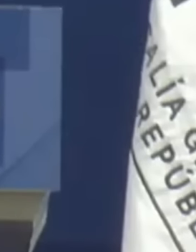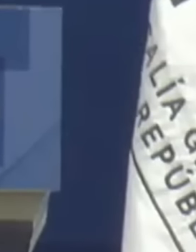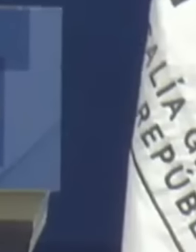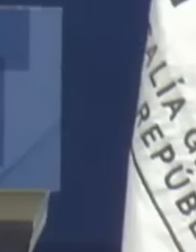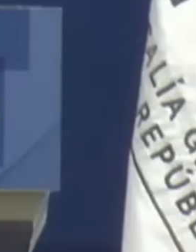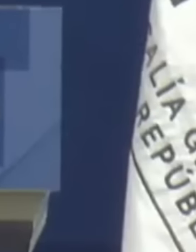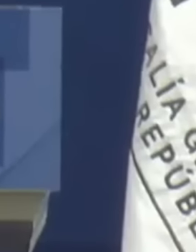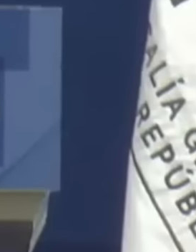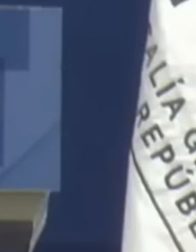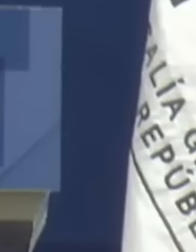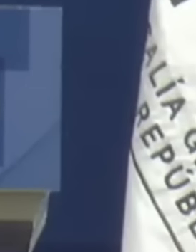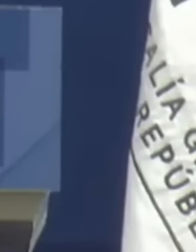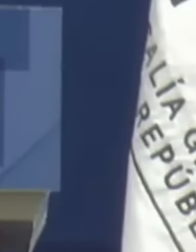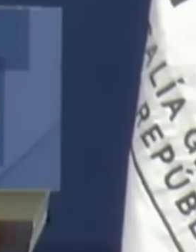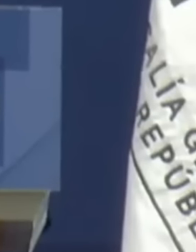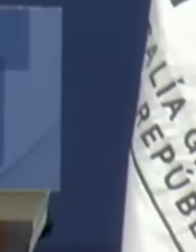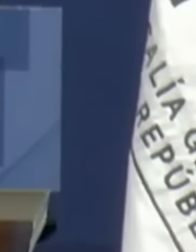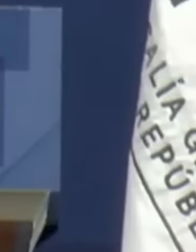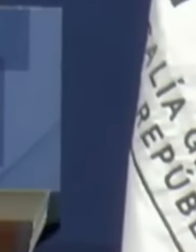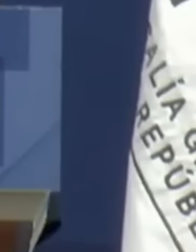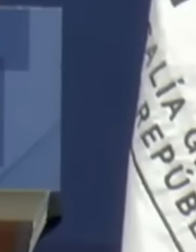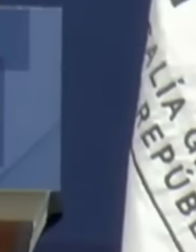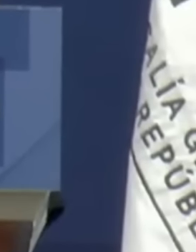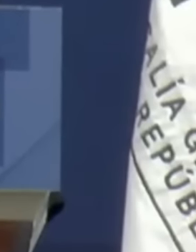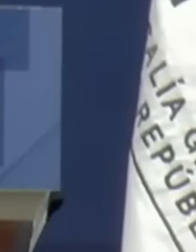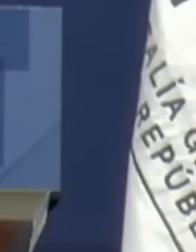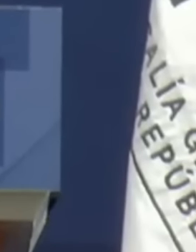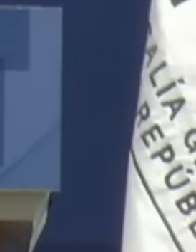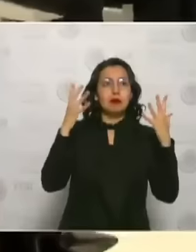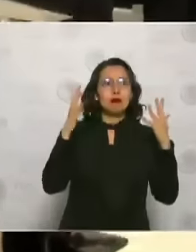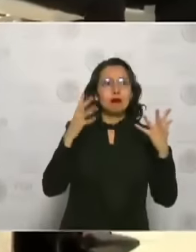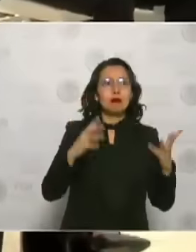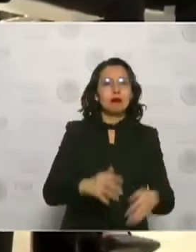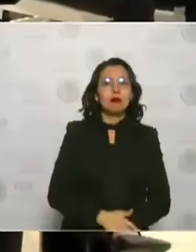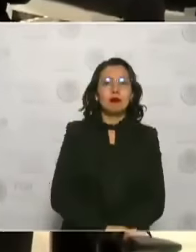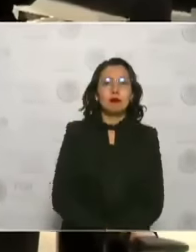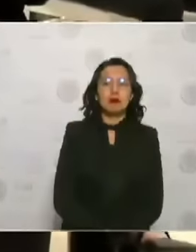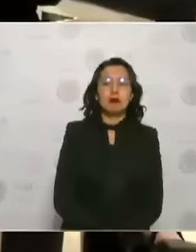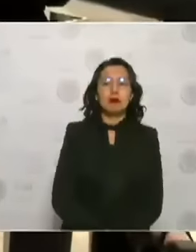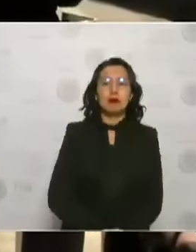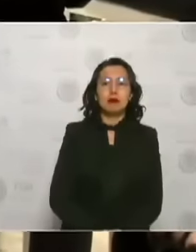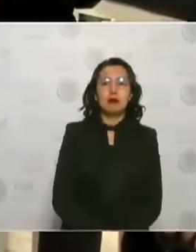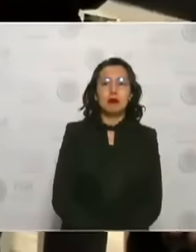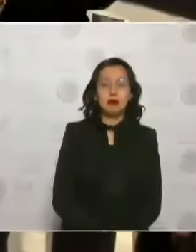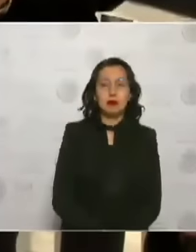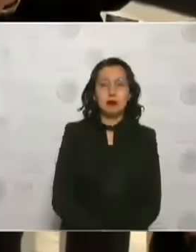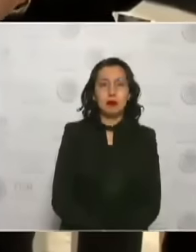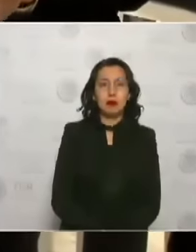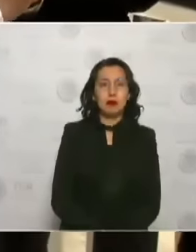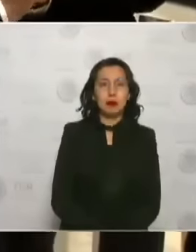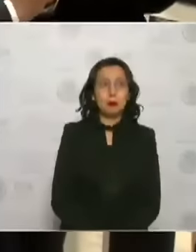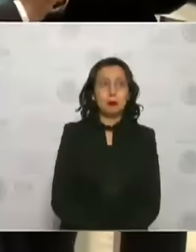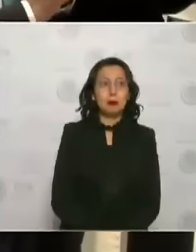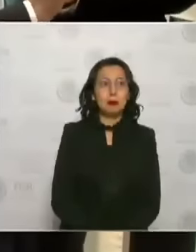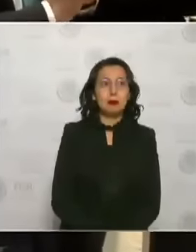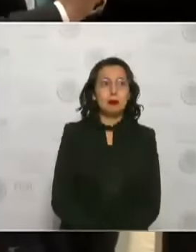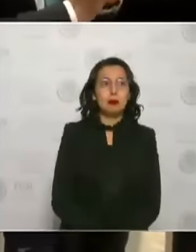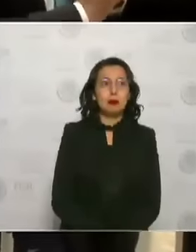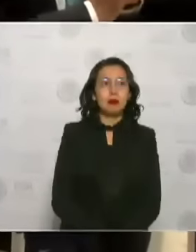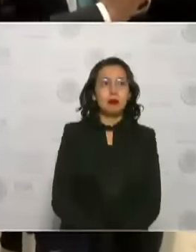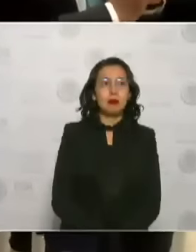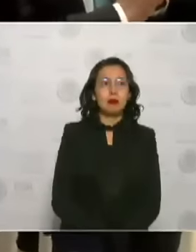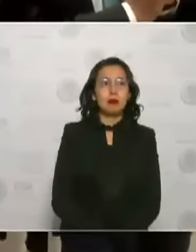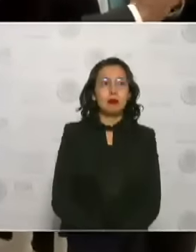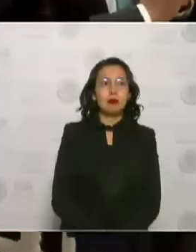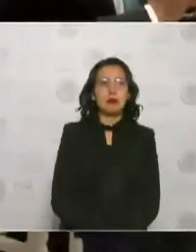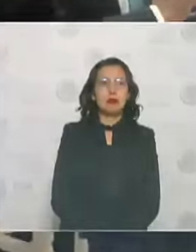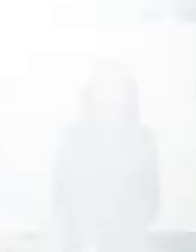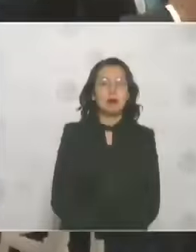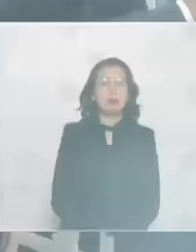plan estratégico de procuración de justicia 2026 a 2029. Miremos hacia atrás por un momento. En los